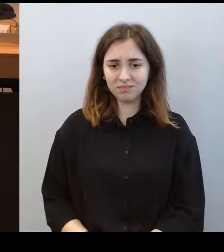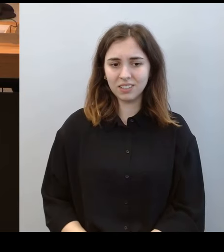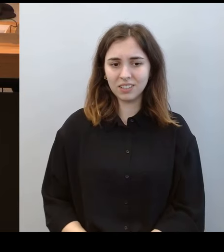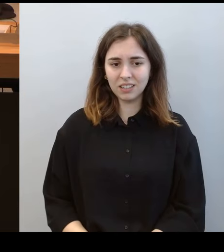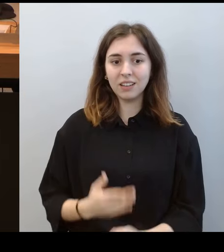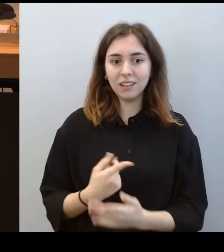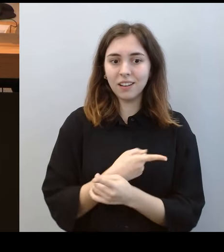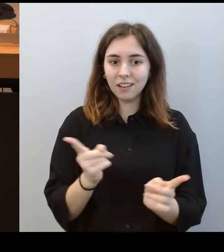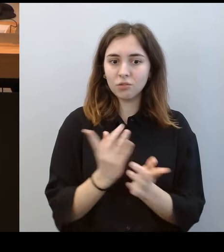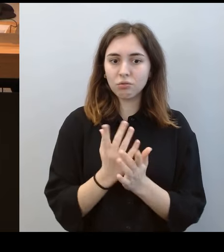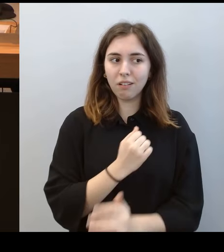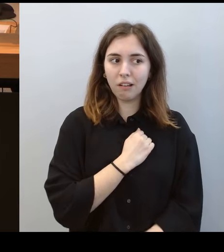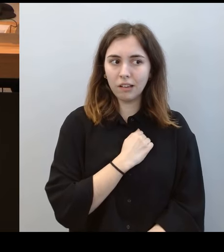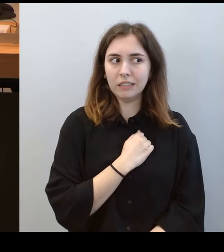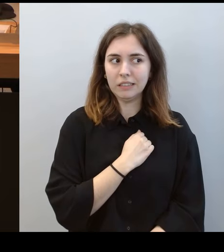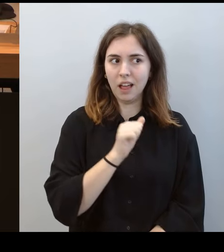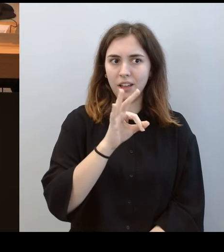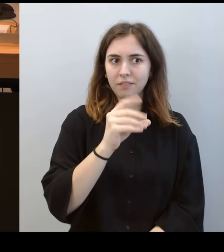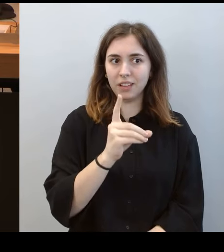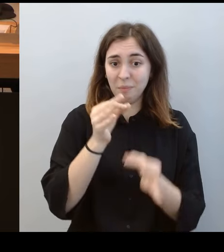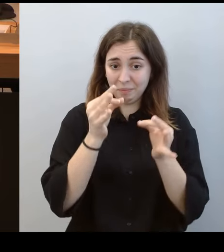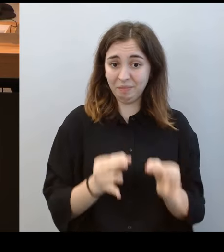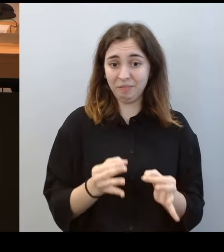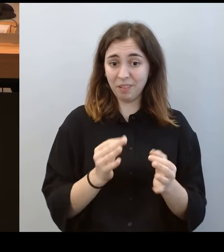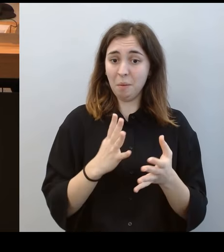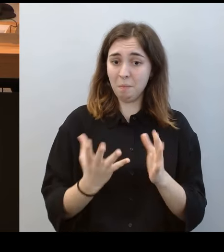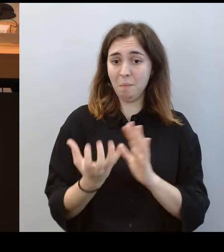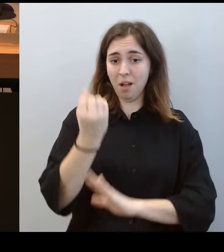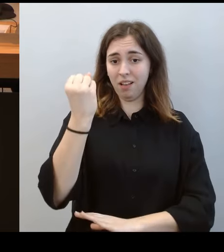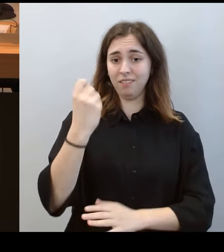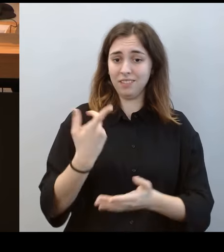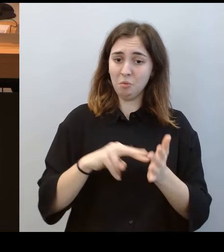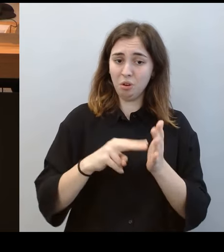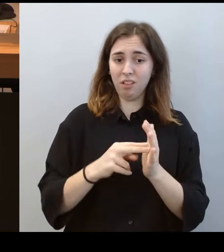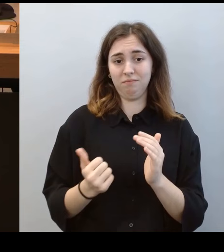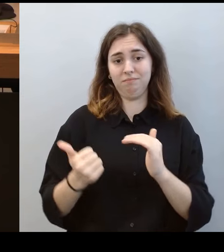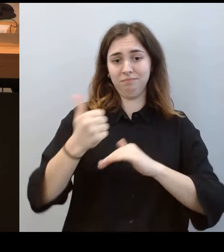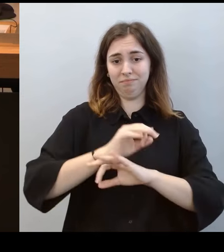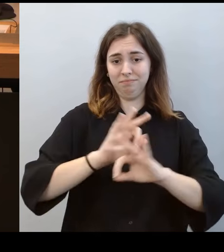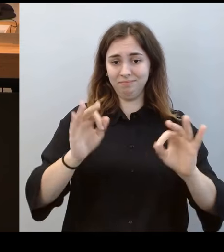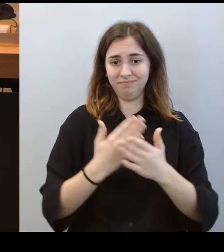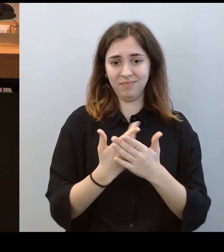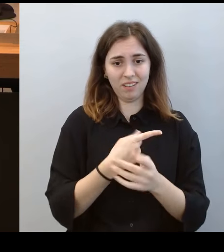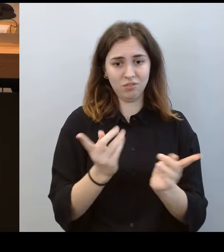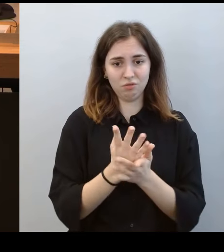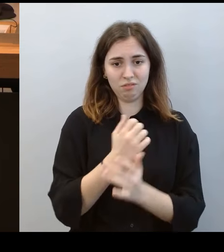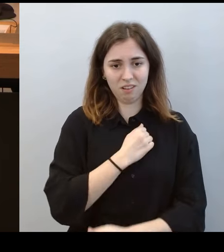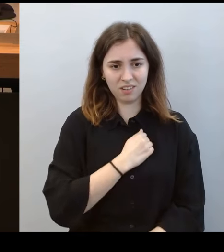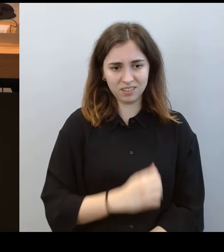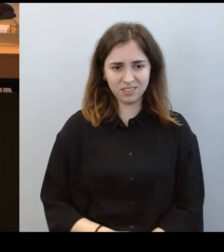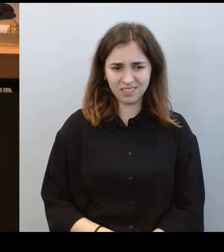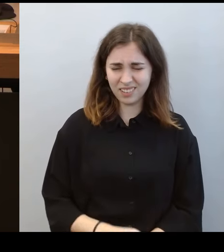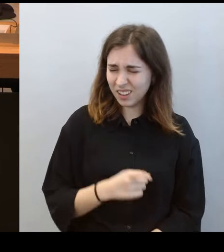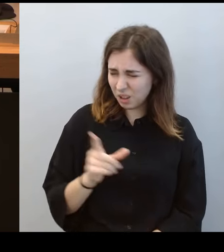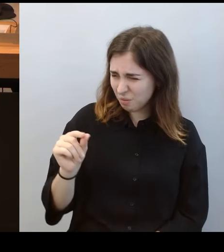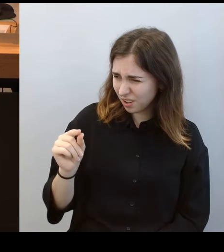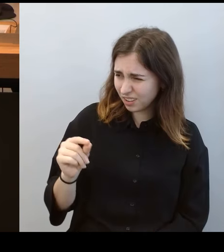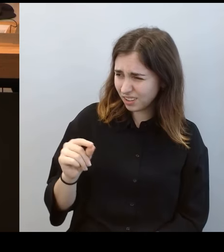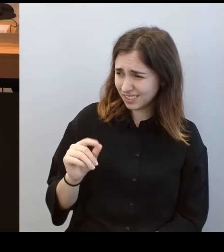Der Antrag, an Auswanderung denken Sie, wenn Sie an die Macht kommen sollten? Genau. Finden Sie witzig, interessant.